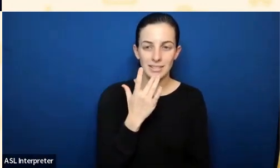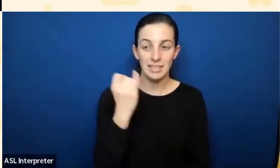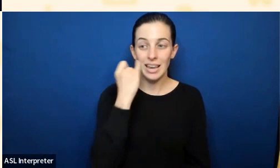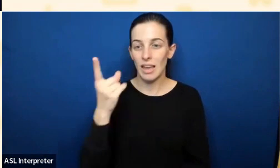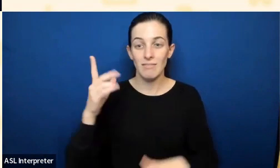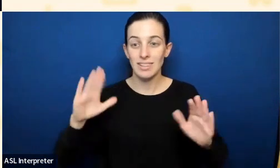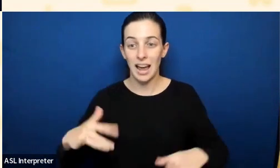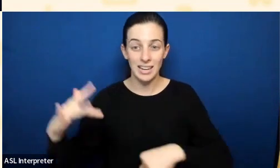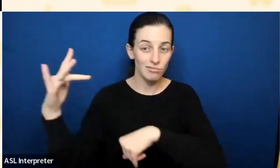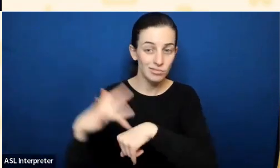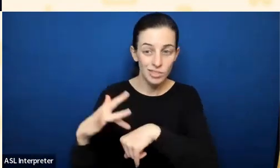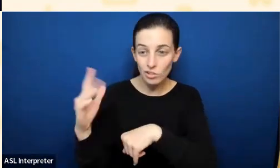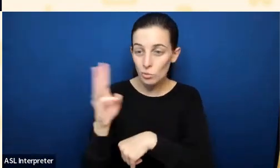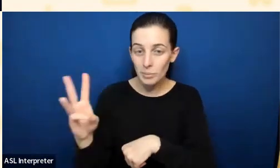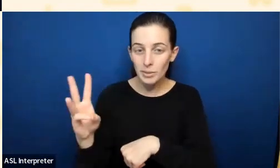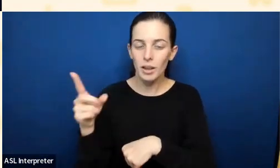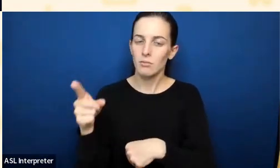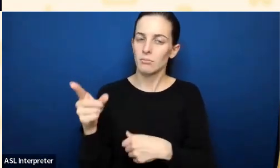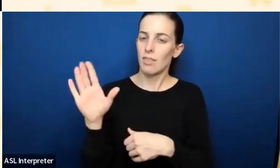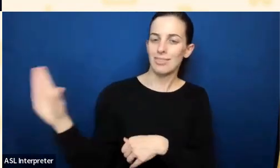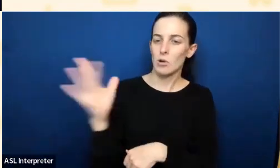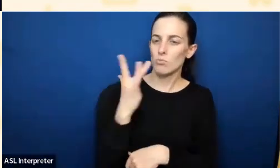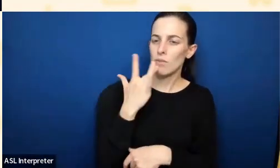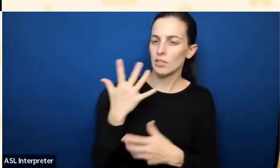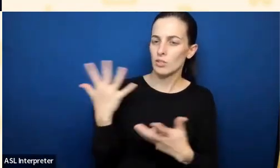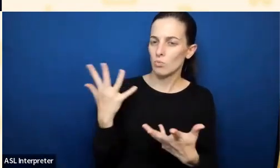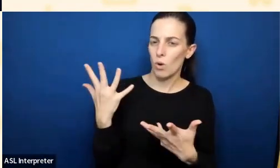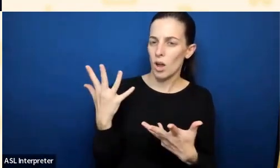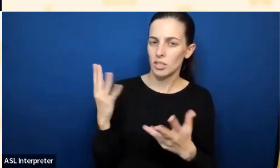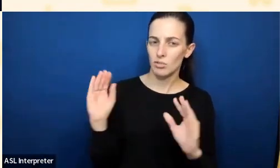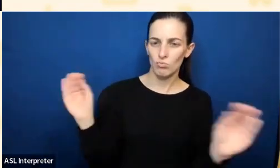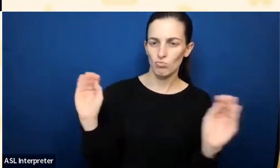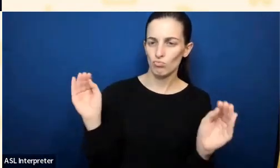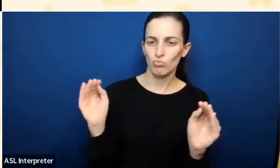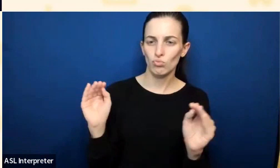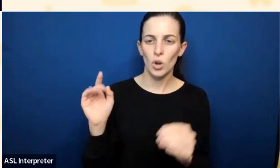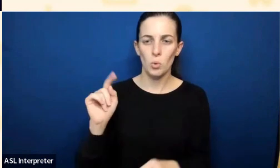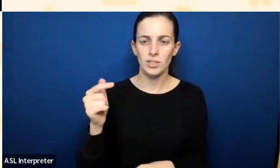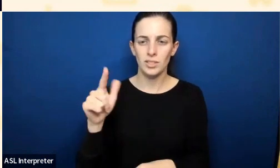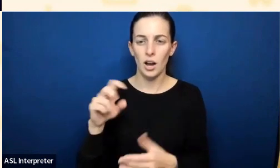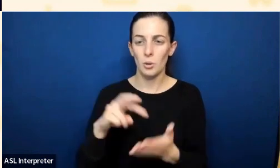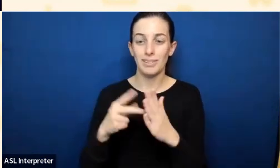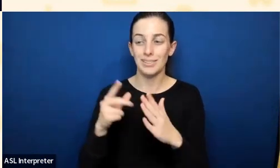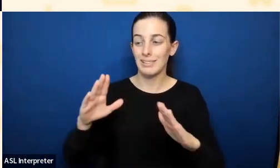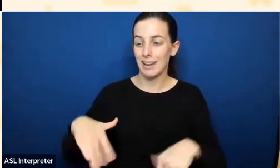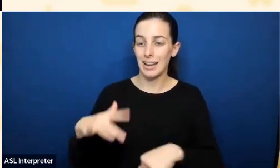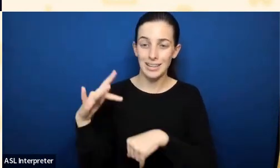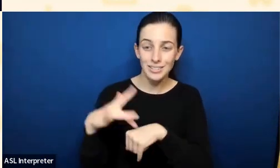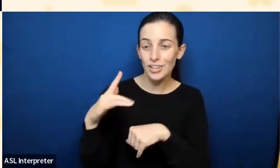Entonces, si no hay una configuración de elemento de alternancia, eso es porque no han estado aquí antes ni han interactuado con la página.